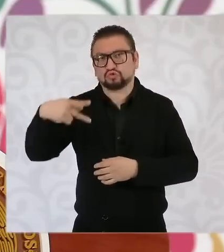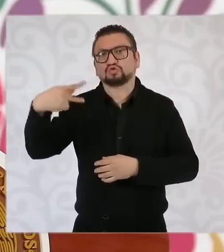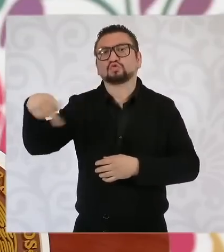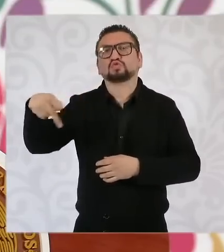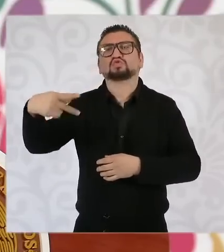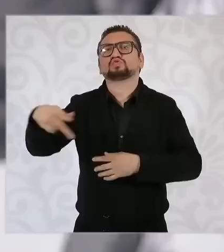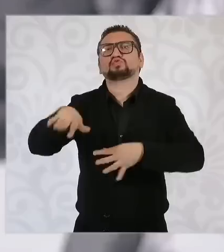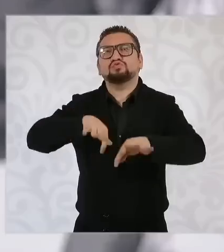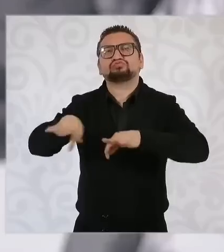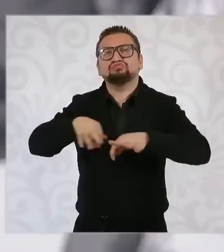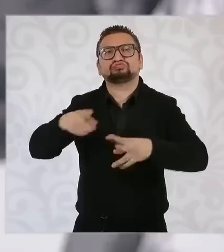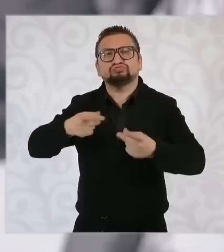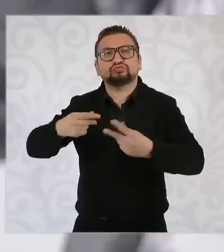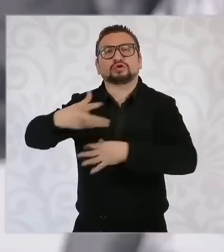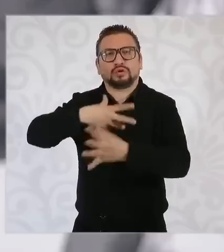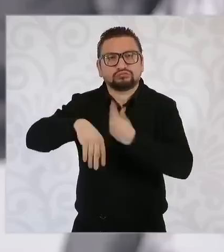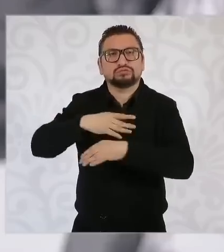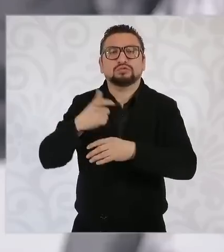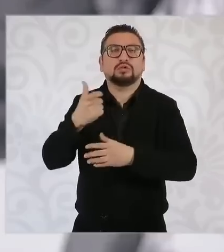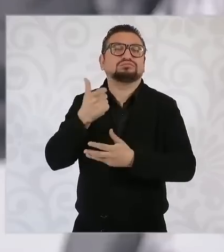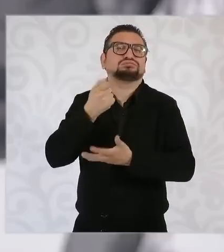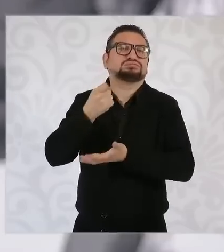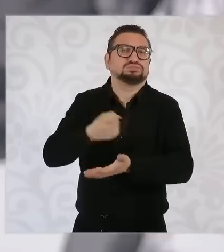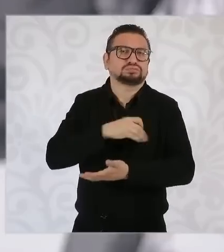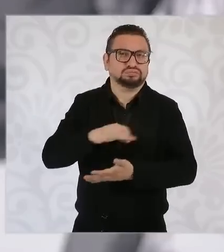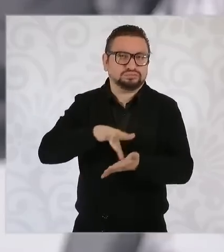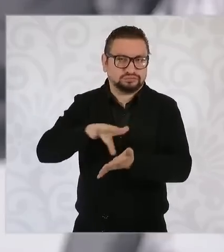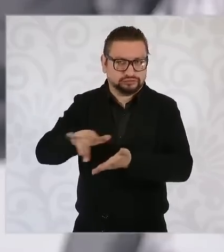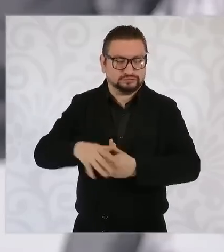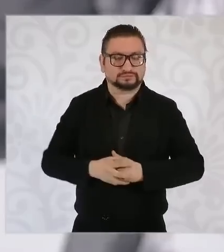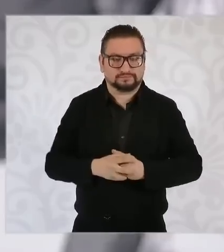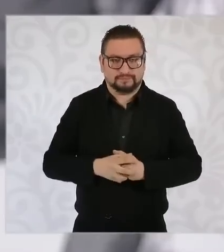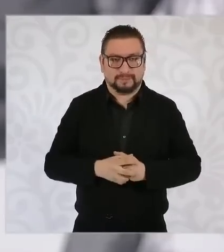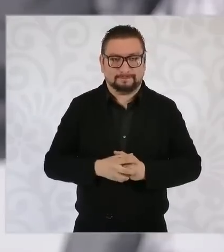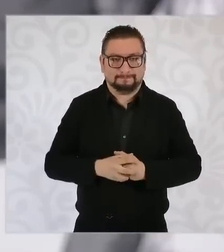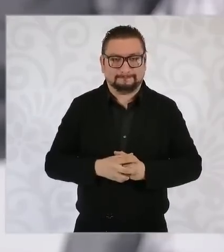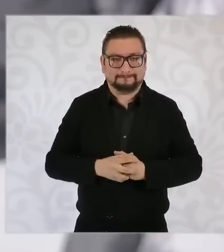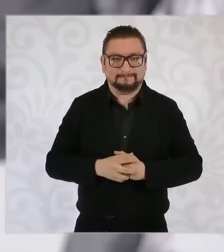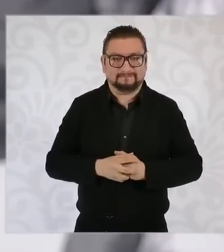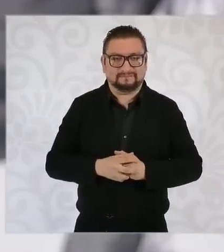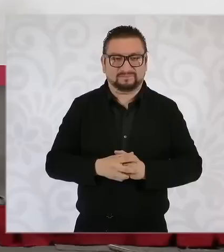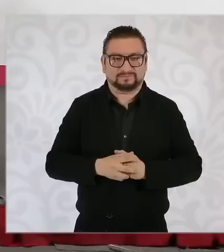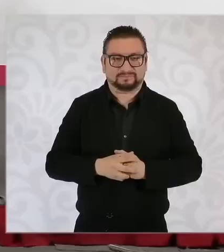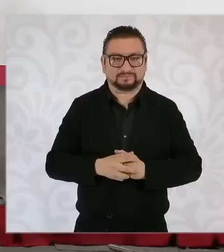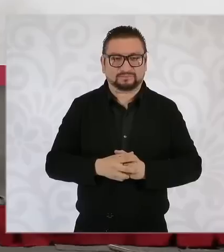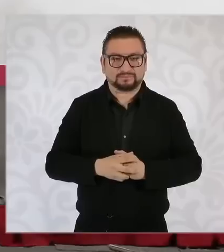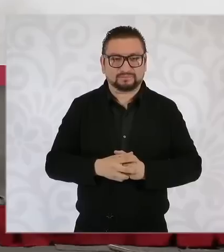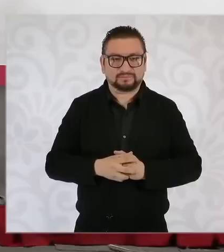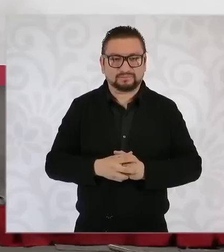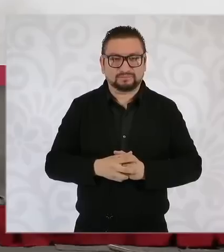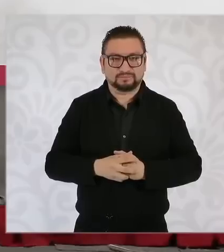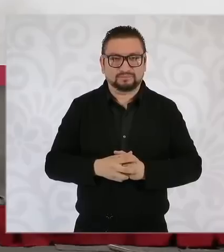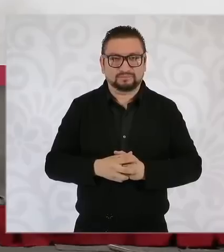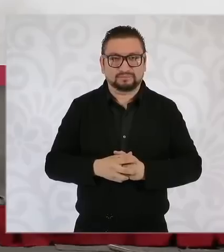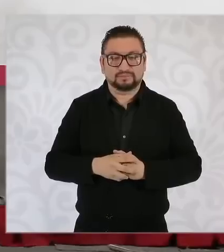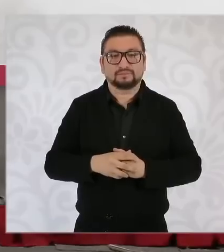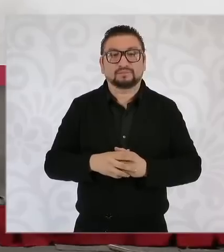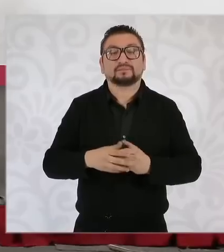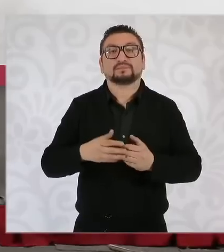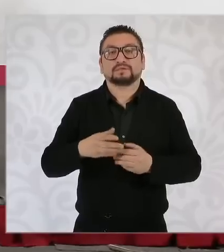y financiamiento finalmente con la extinción de la comisión reguladora de energía la cre y